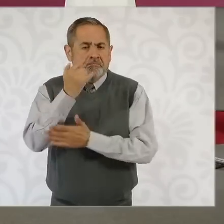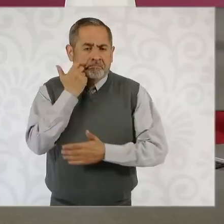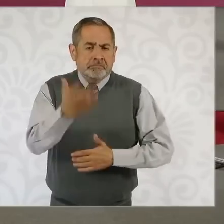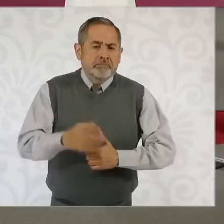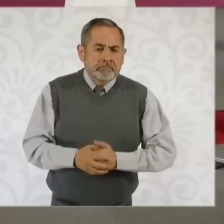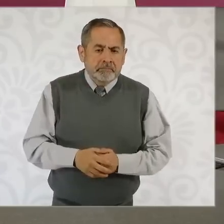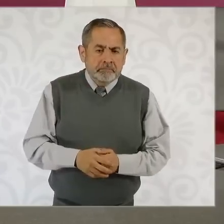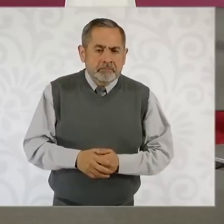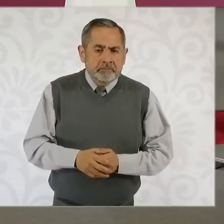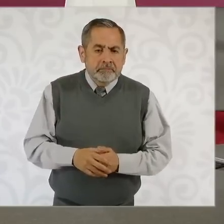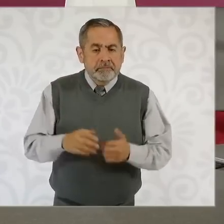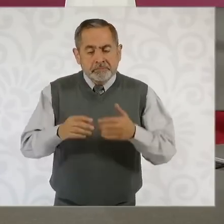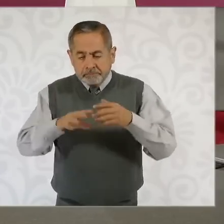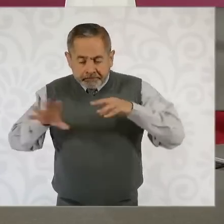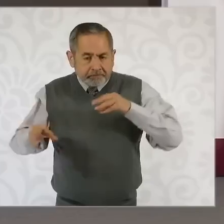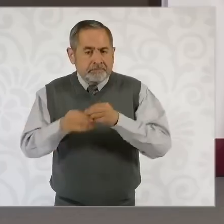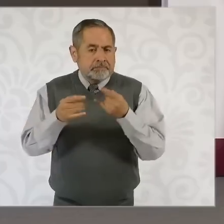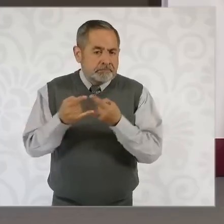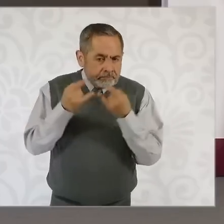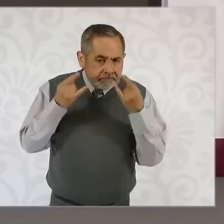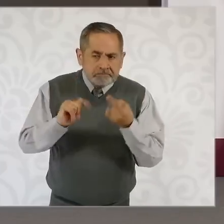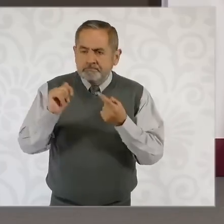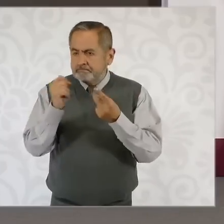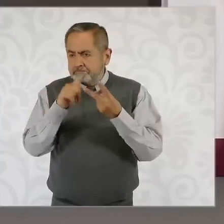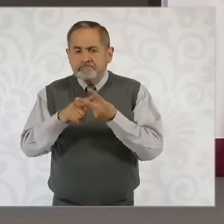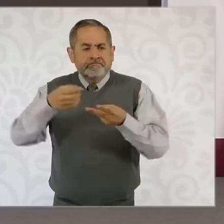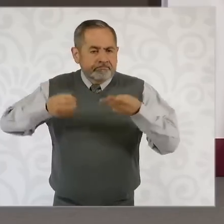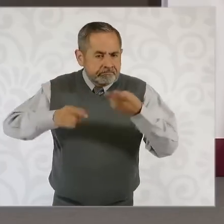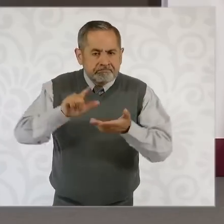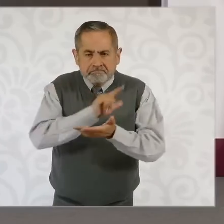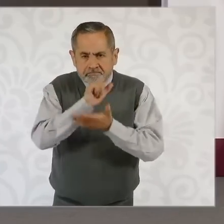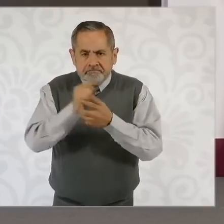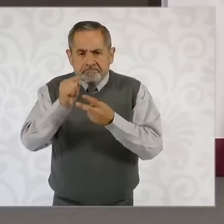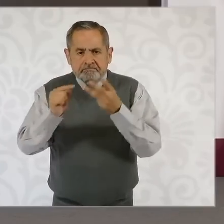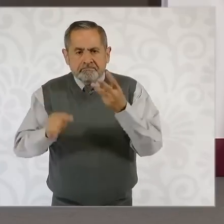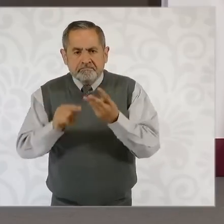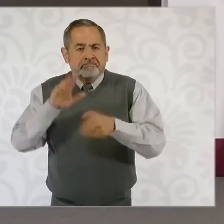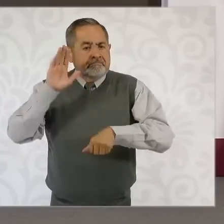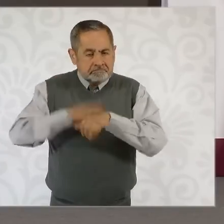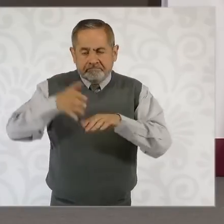enviado el sustento histórico técnico y jurídico correspondiente con gusto lo ampliamos si así lo